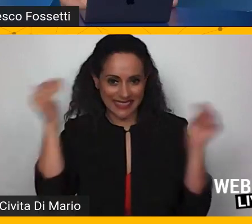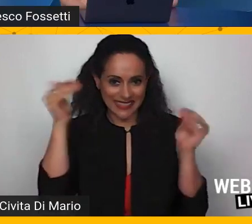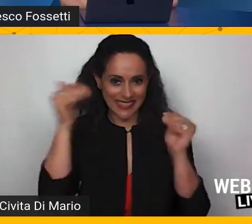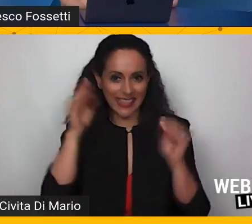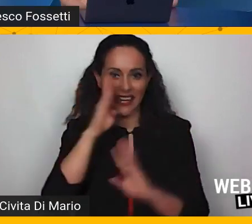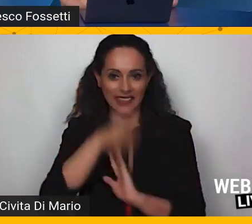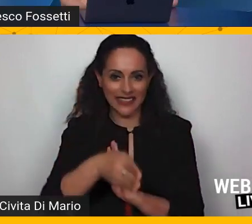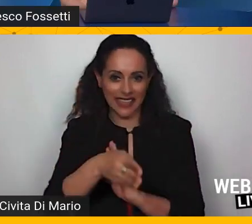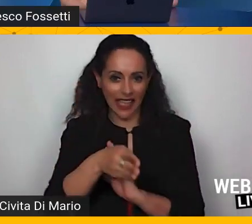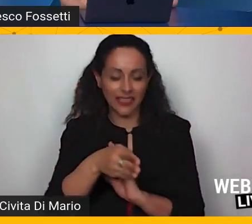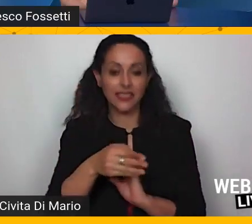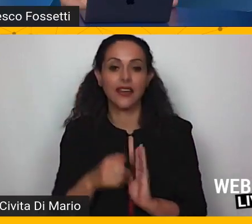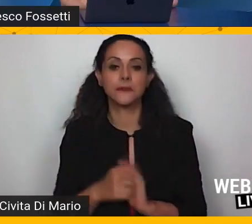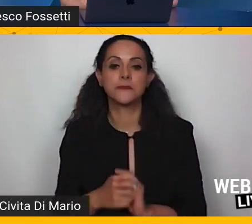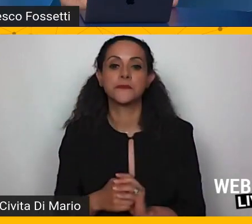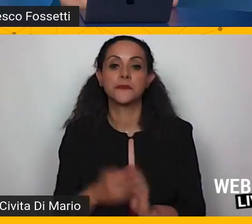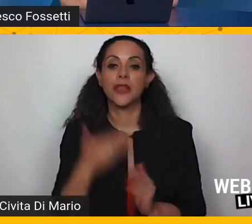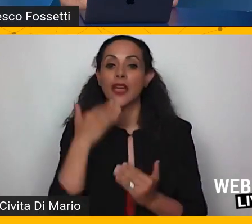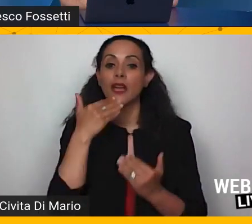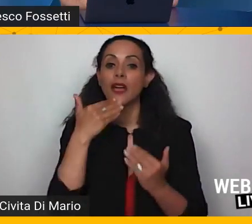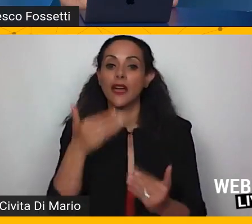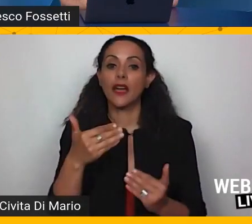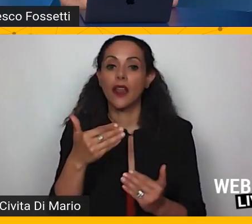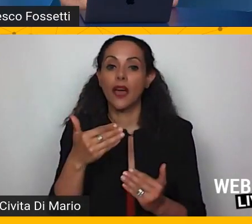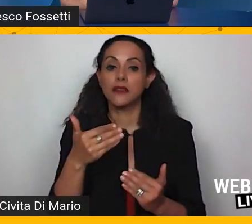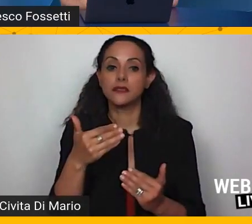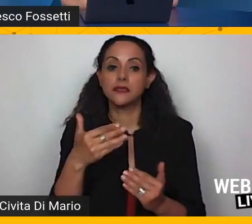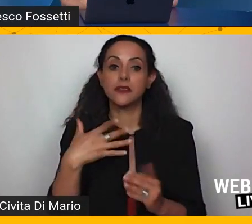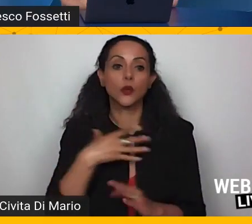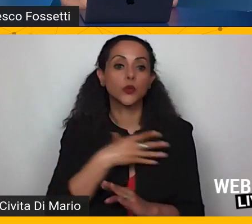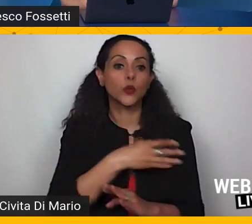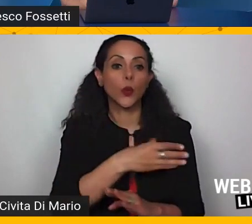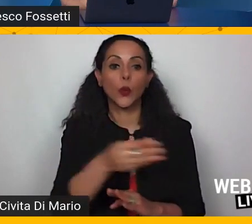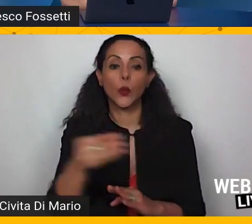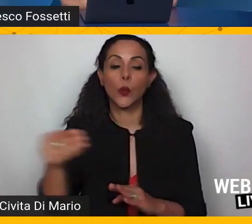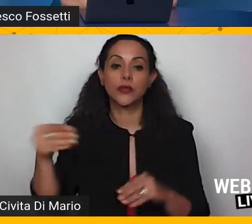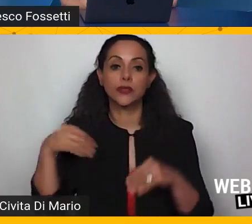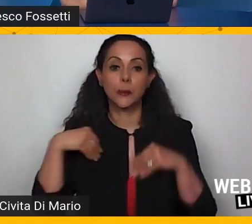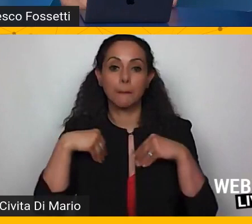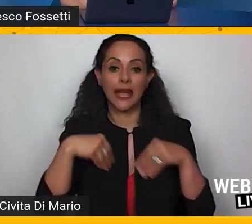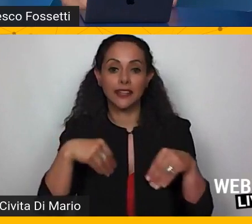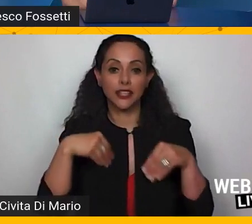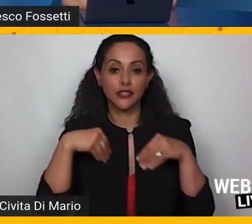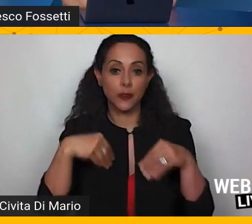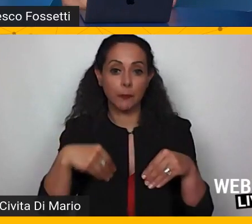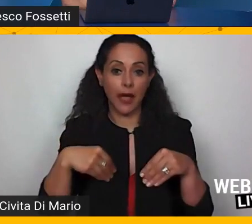hanno accompagnato anche questa sera ehm in questa diretta